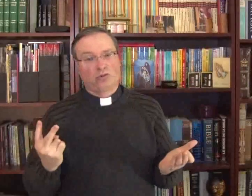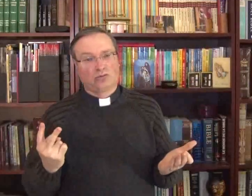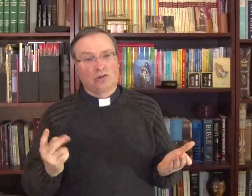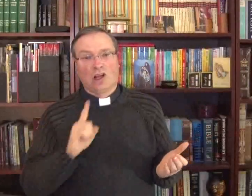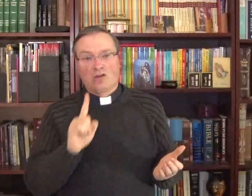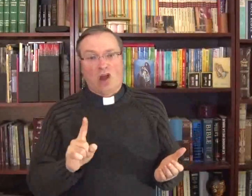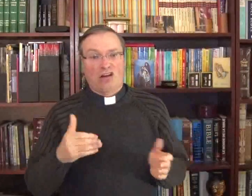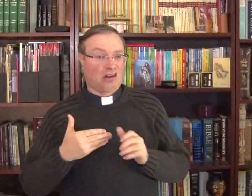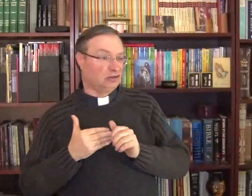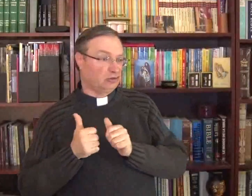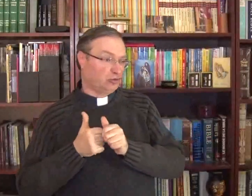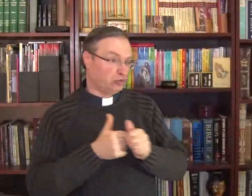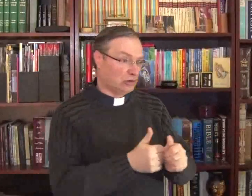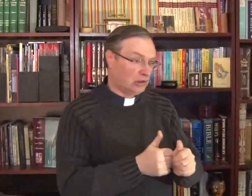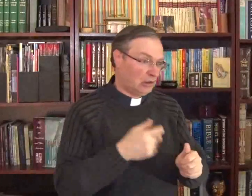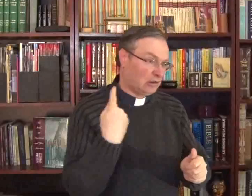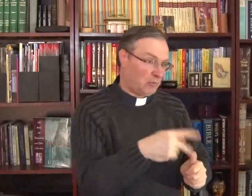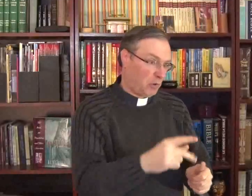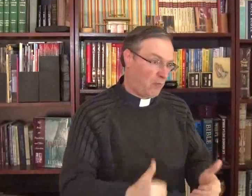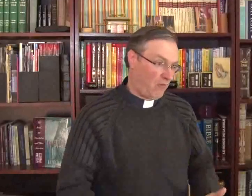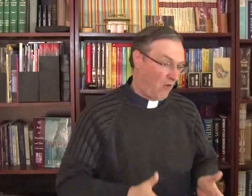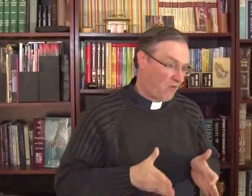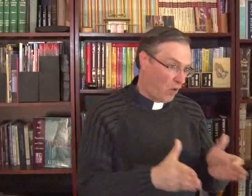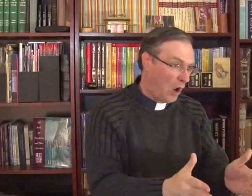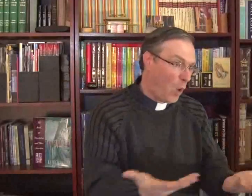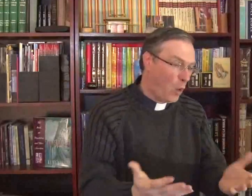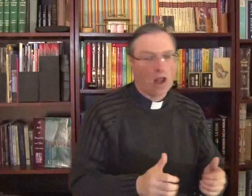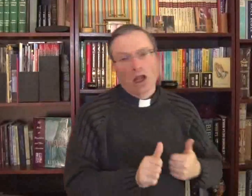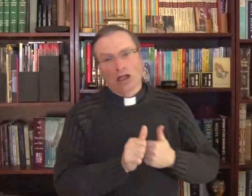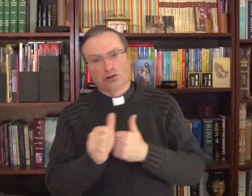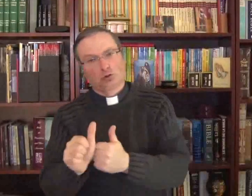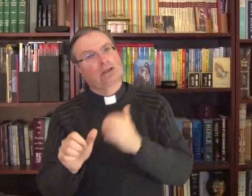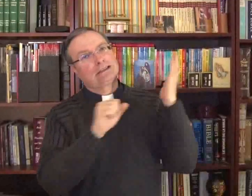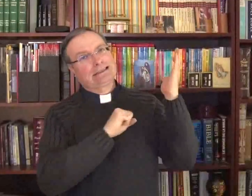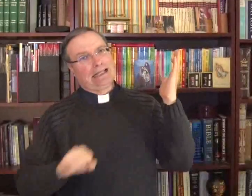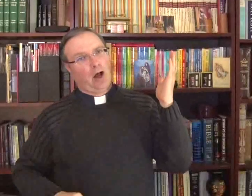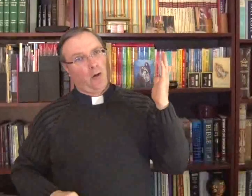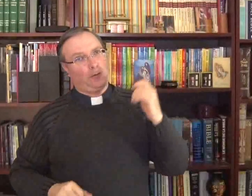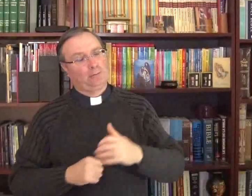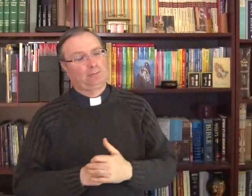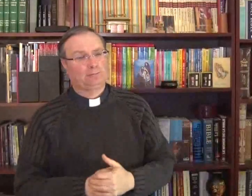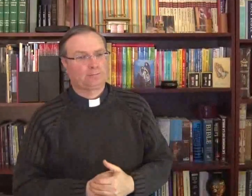soit elle suit sa propre voie, ou elle suit le Seigneur.